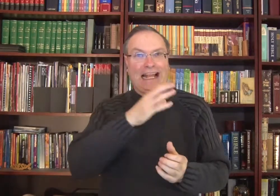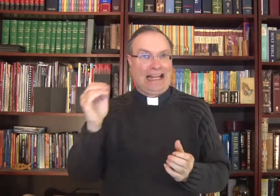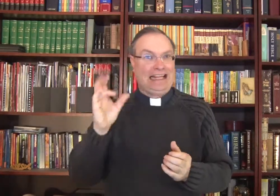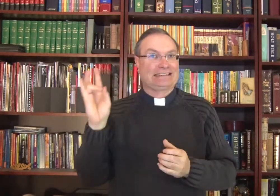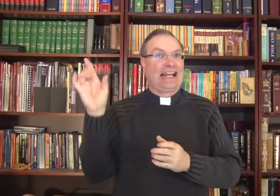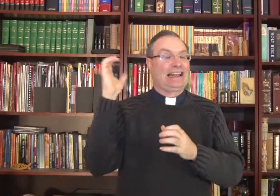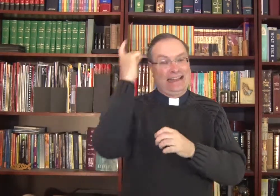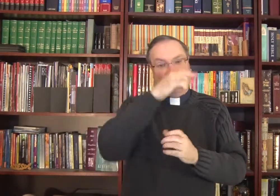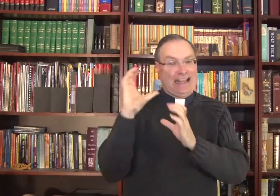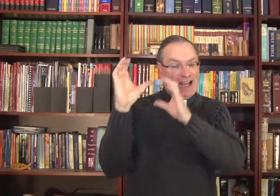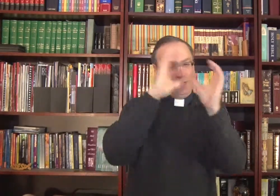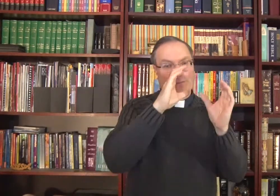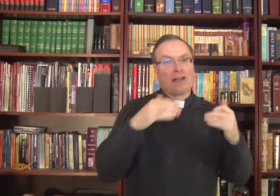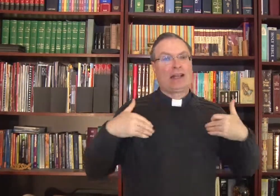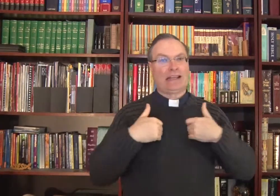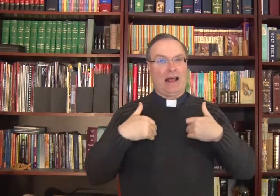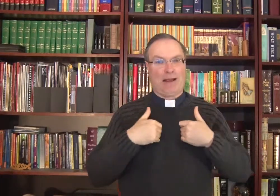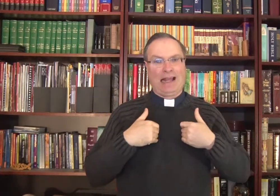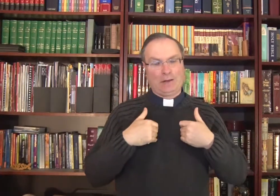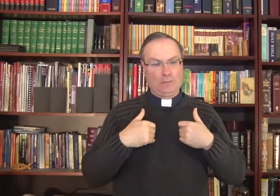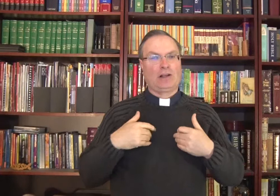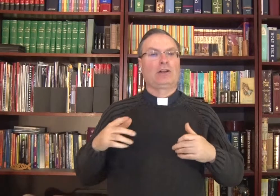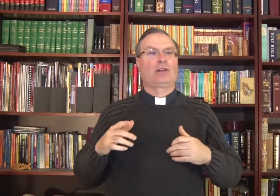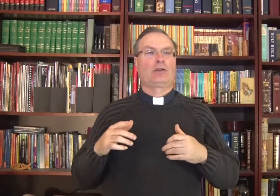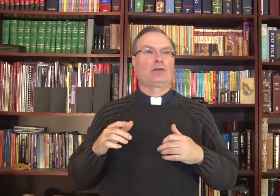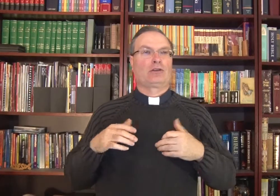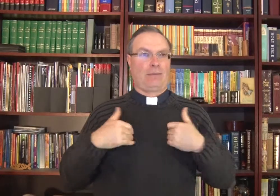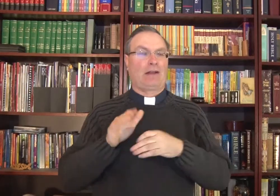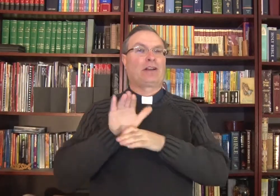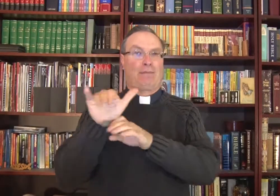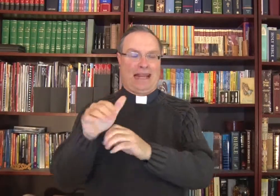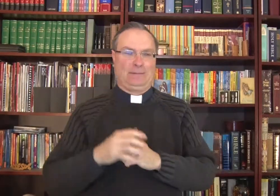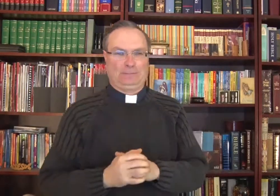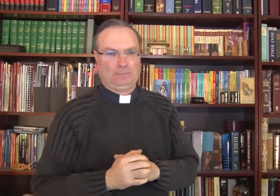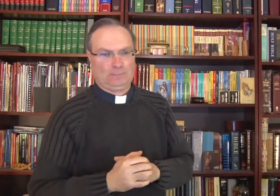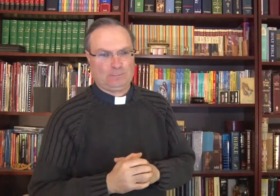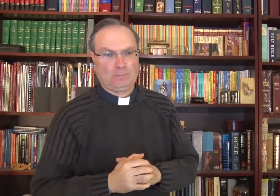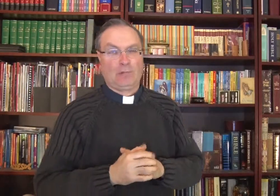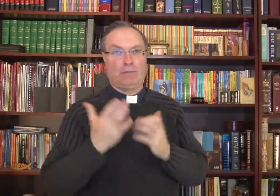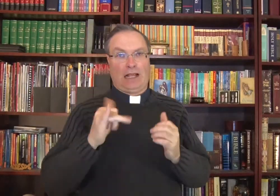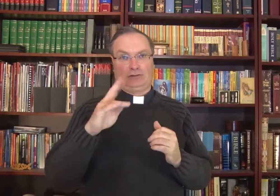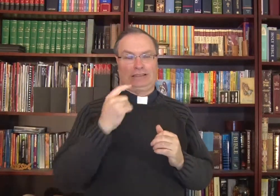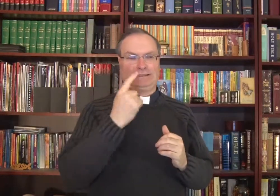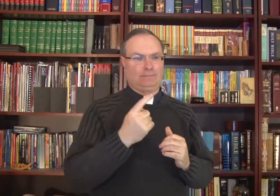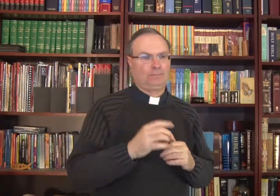et aux sept têtes de la bête de la mer. Maintenant Jean disait: